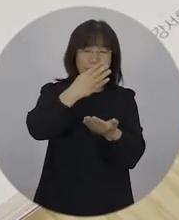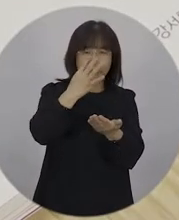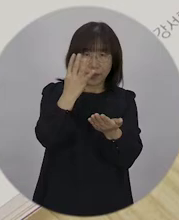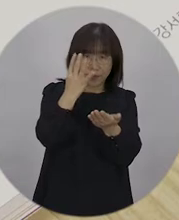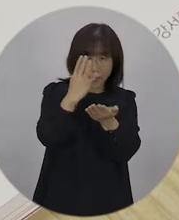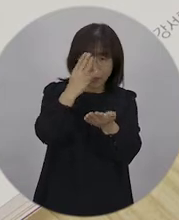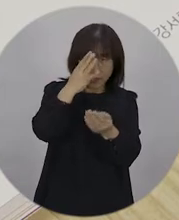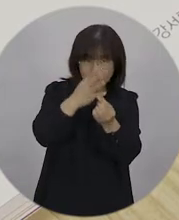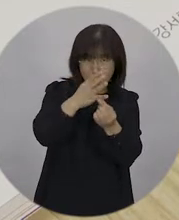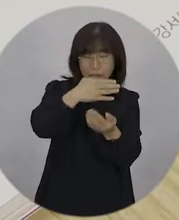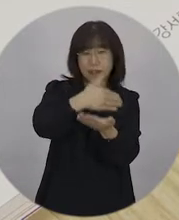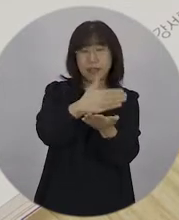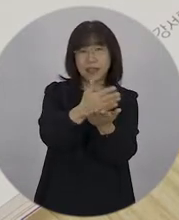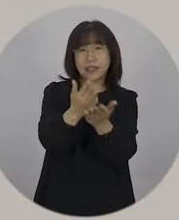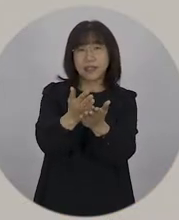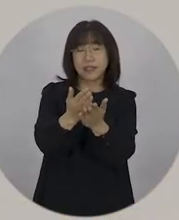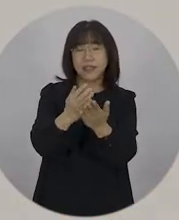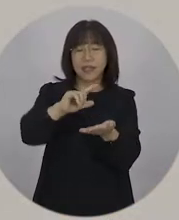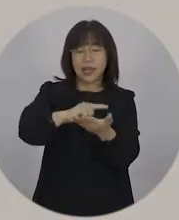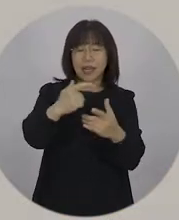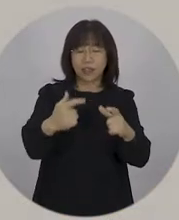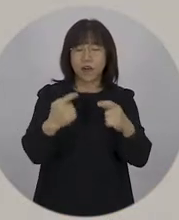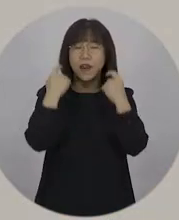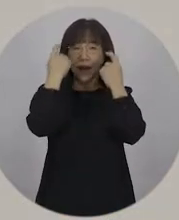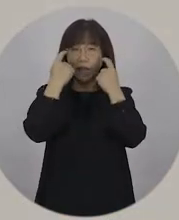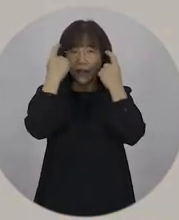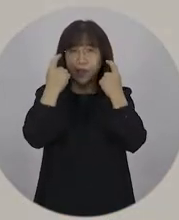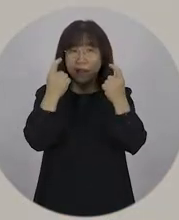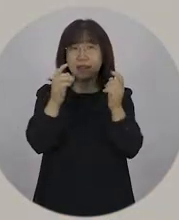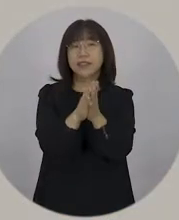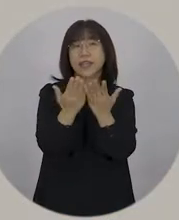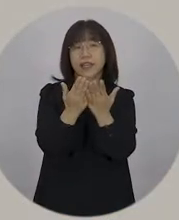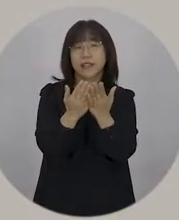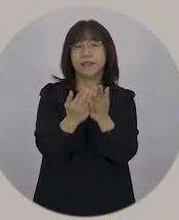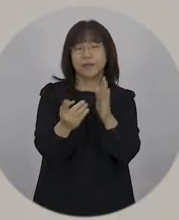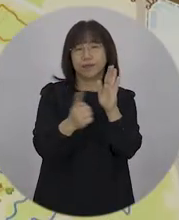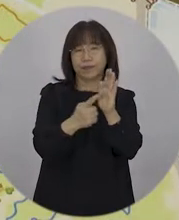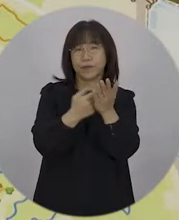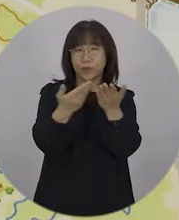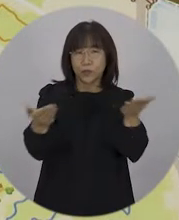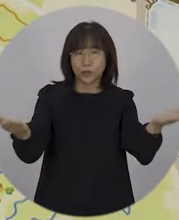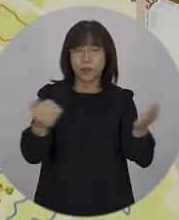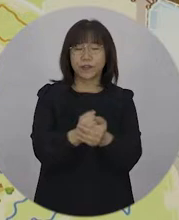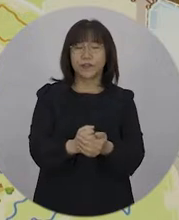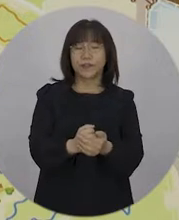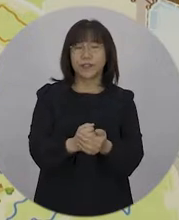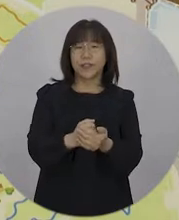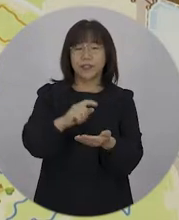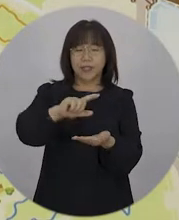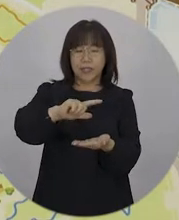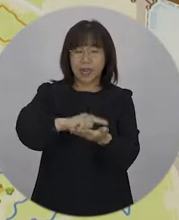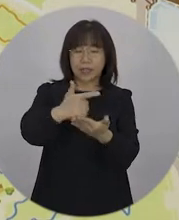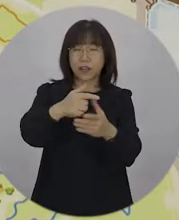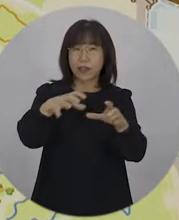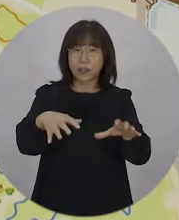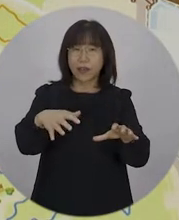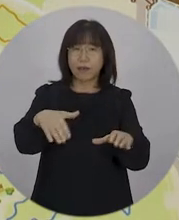sejarah, alam, budaya, dan masa depan. Bersama dengan sejarah Gangseo-gu, nilai-nilai budaya juga diperkenalkan,